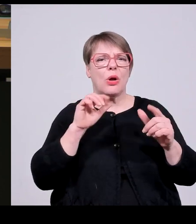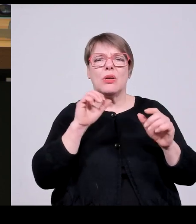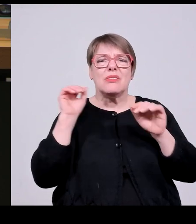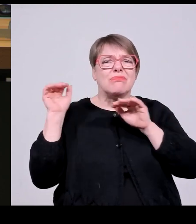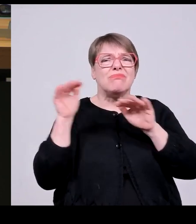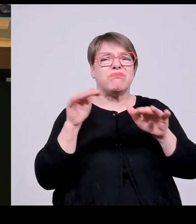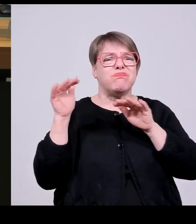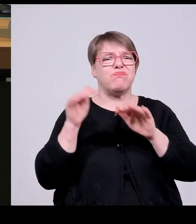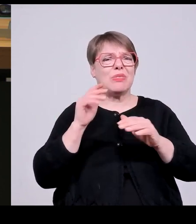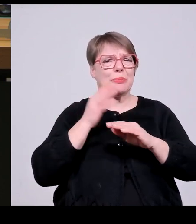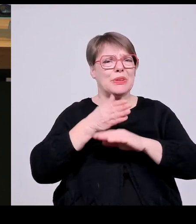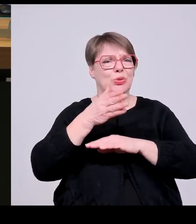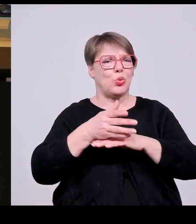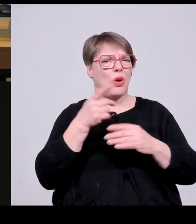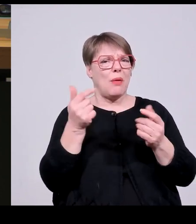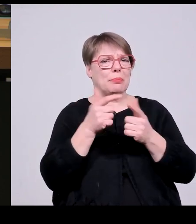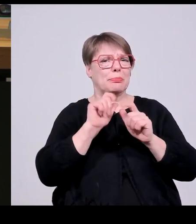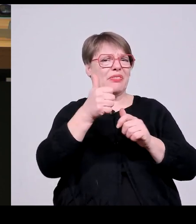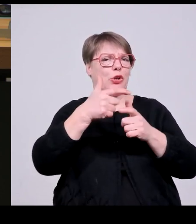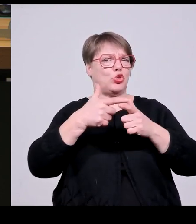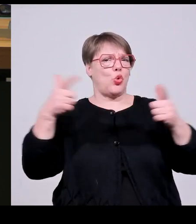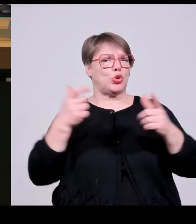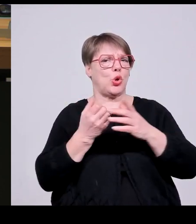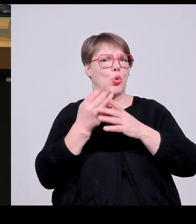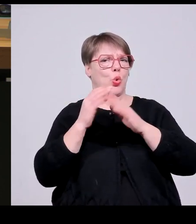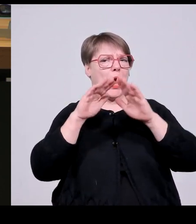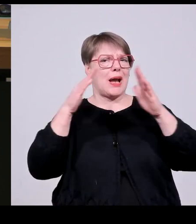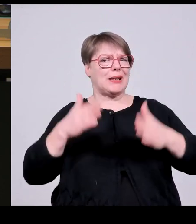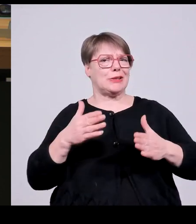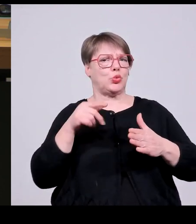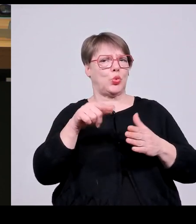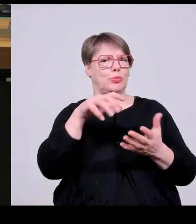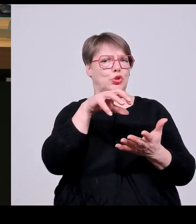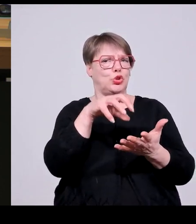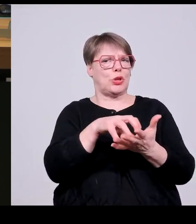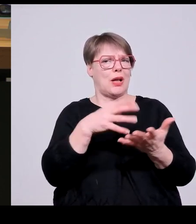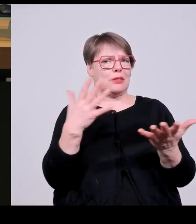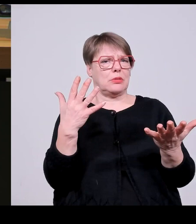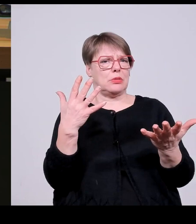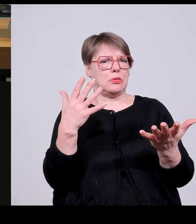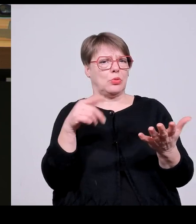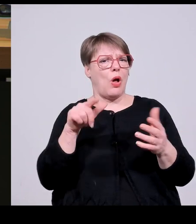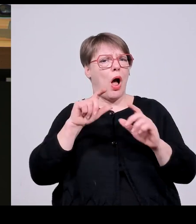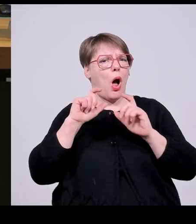unserer Grundidee nicht mehr verschließt und mit den Bibliotheken ein 1. Schritt in diese Richtung gehen möchte.